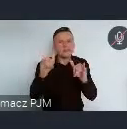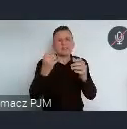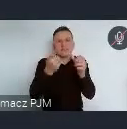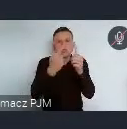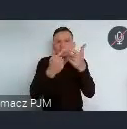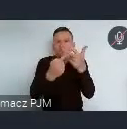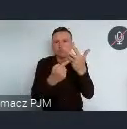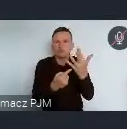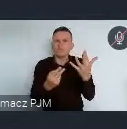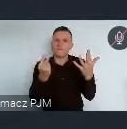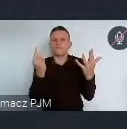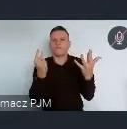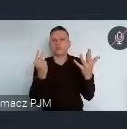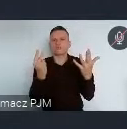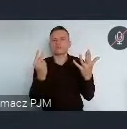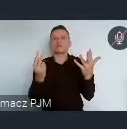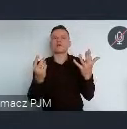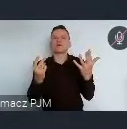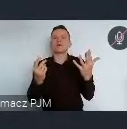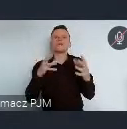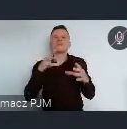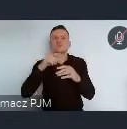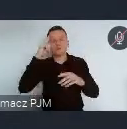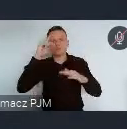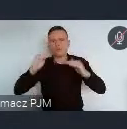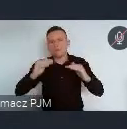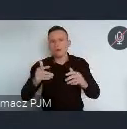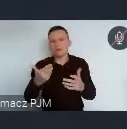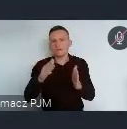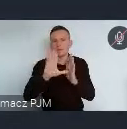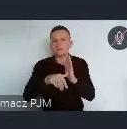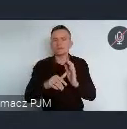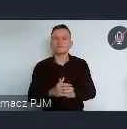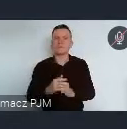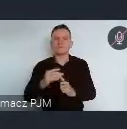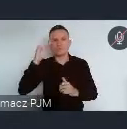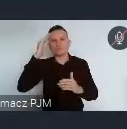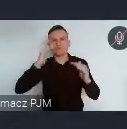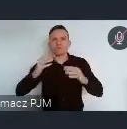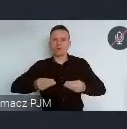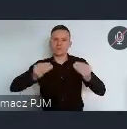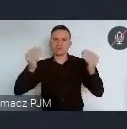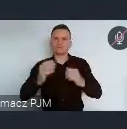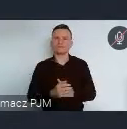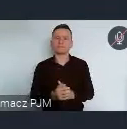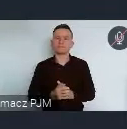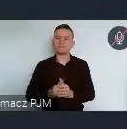ważnymi dla zrównoważonego rozwoju. Bo jeszcze, przepraszam, muszę się zorientować trochę,